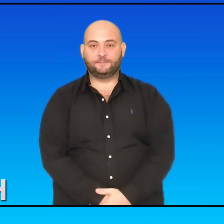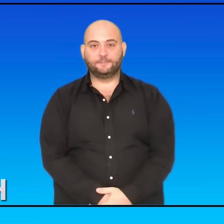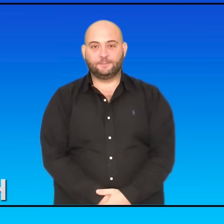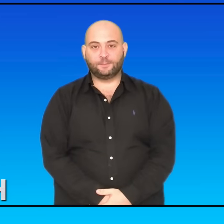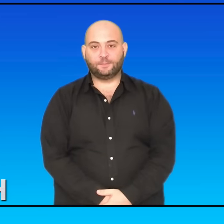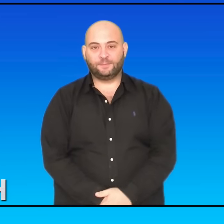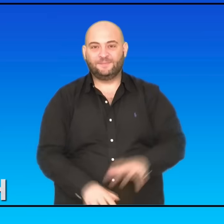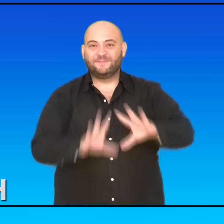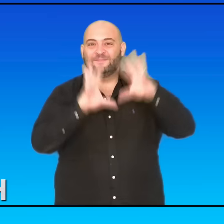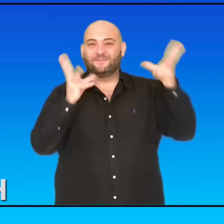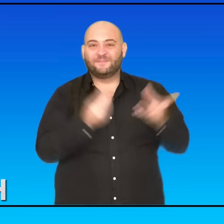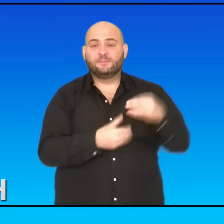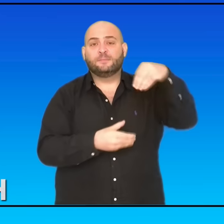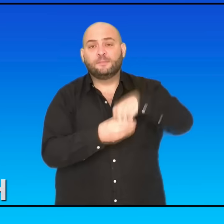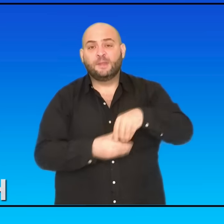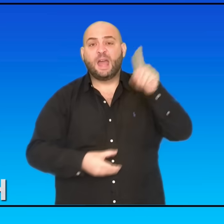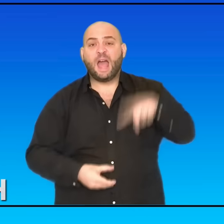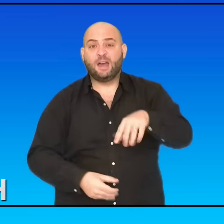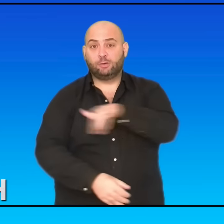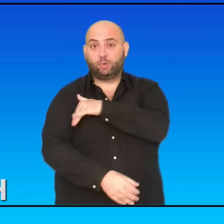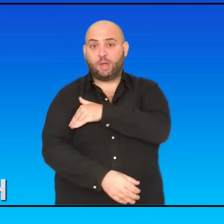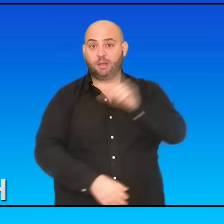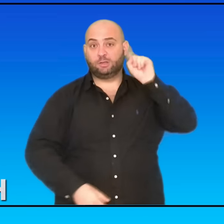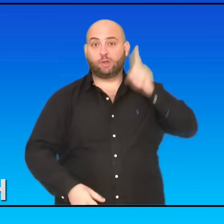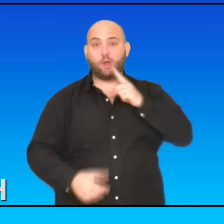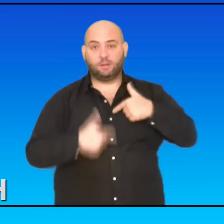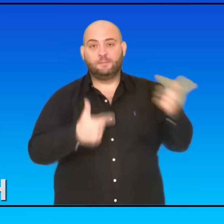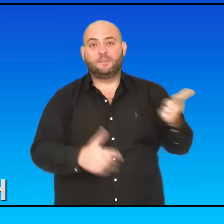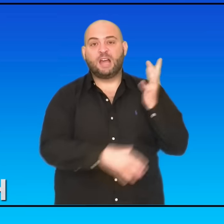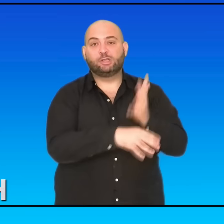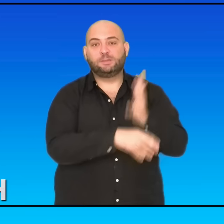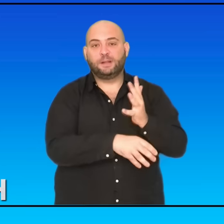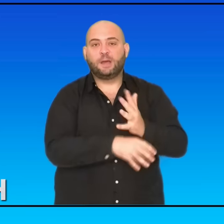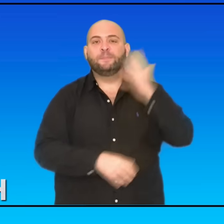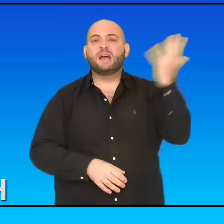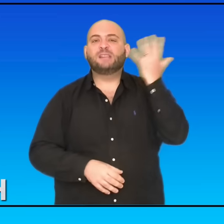Erano presenti anche gli studenti sordi per discutere il tema sull'accessibilità